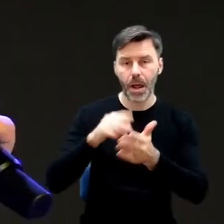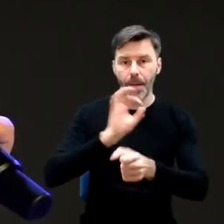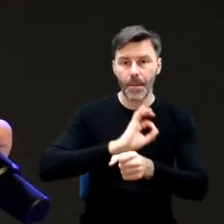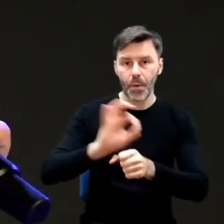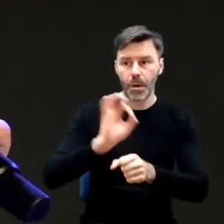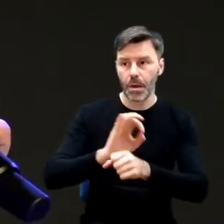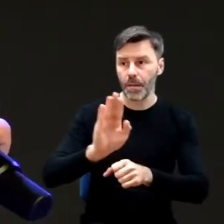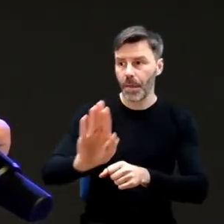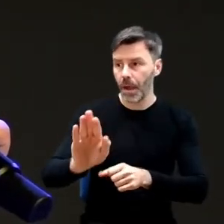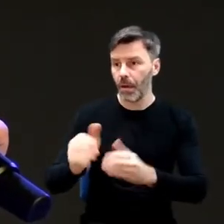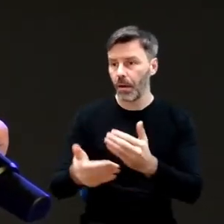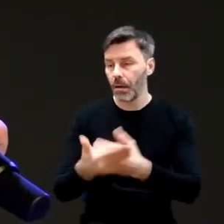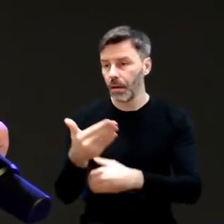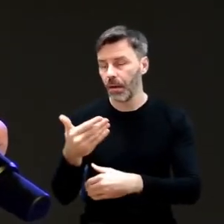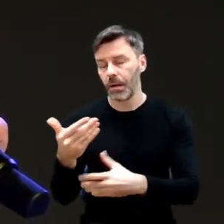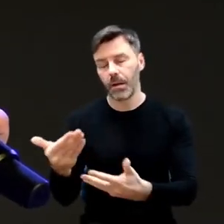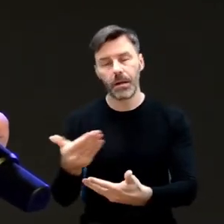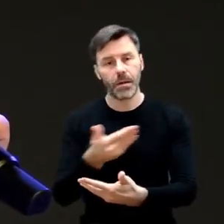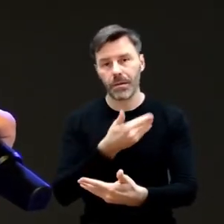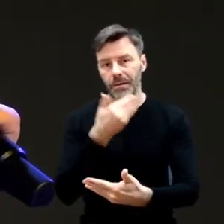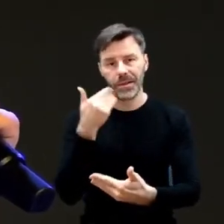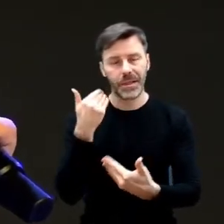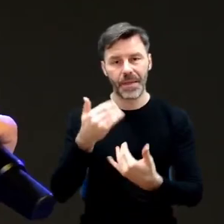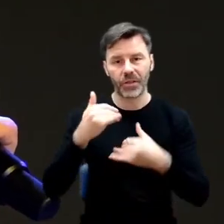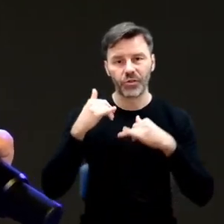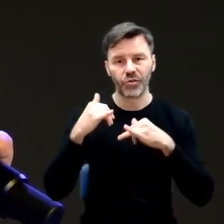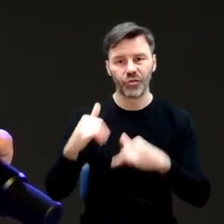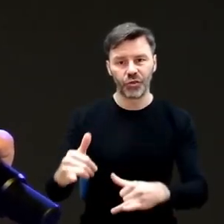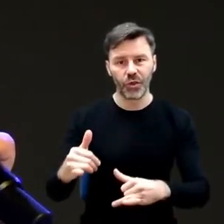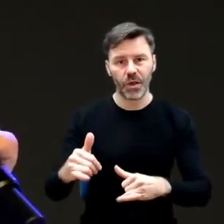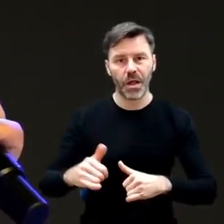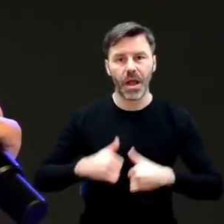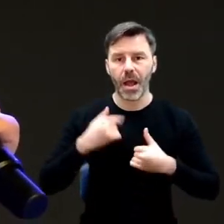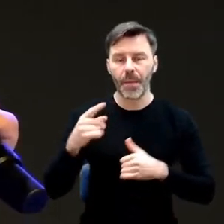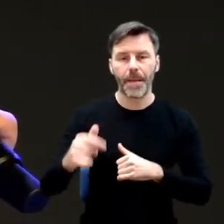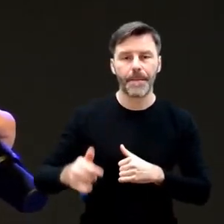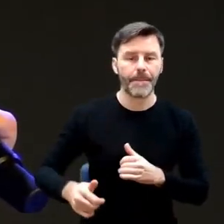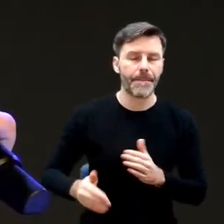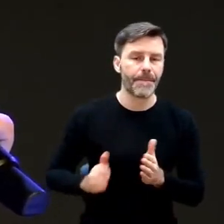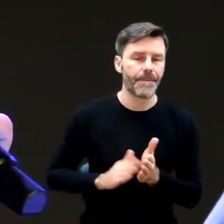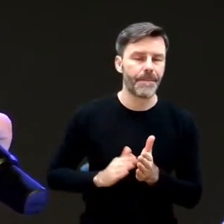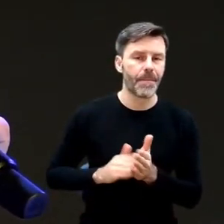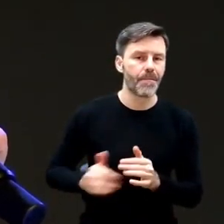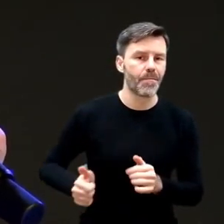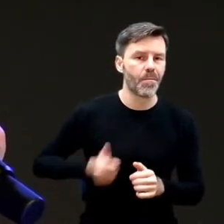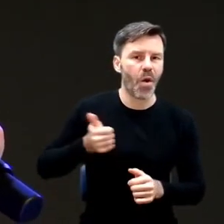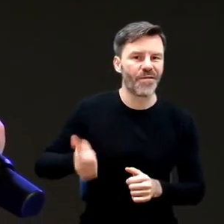ale nie starcza już im siły na to, żeby się tym pochwalić, żeby to o tym poinformować.